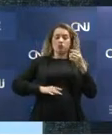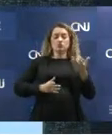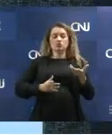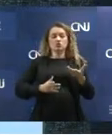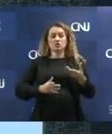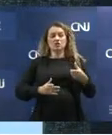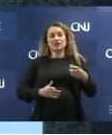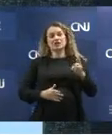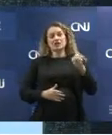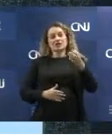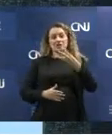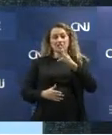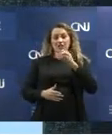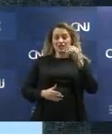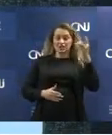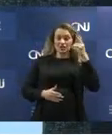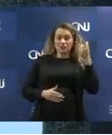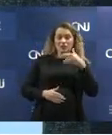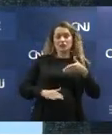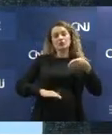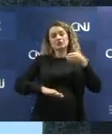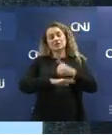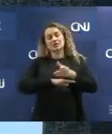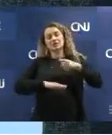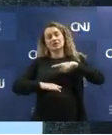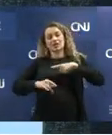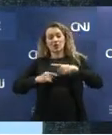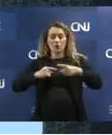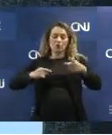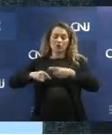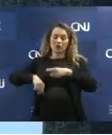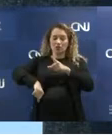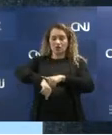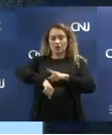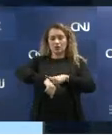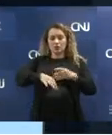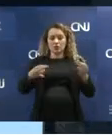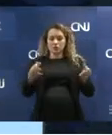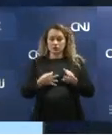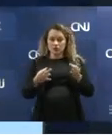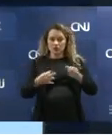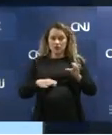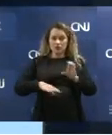ainda ao prazos de mandato do conselheiro anterior, então aprovado